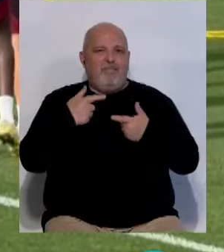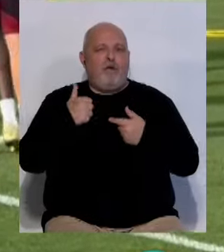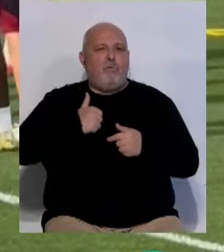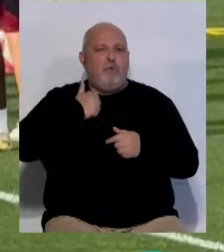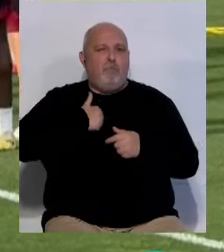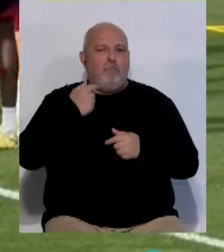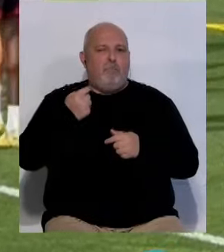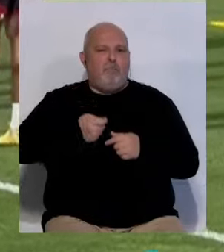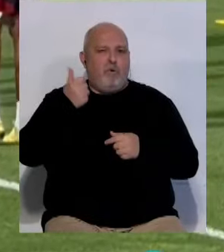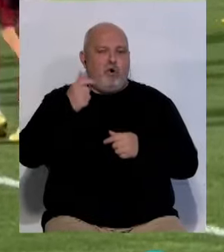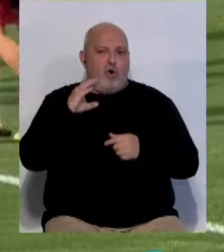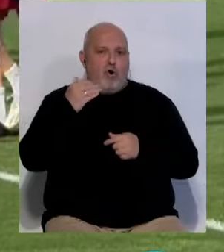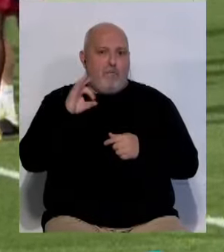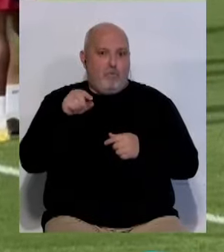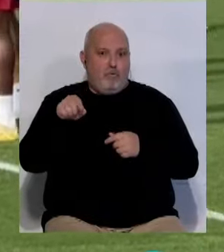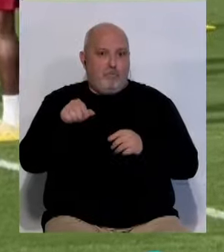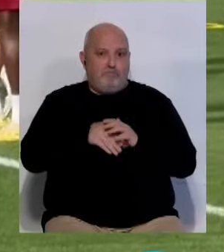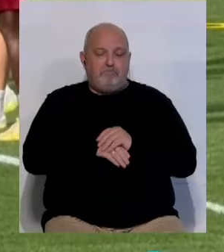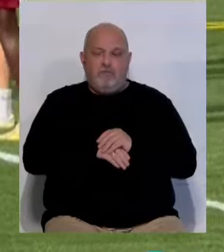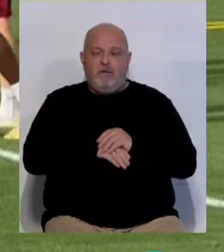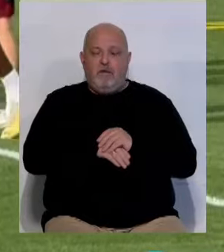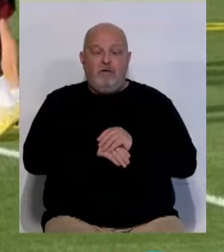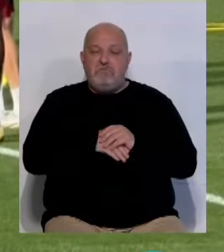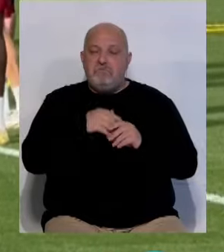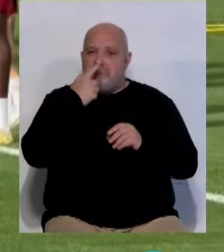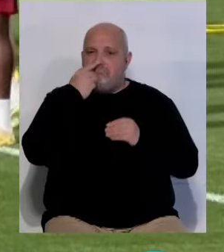oportunidades necesarias para para recuperarlo yo no creo que sea cuestión de oportunidades